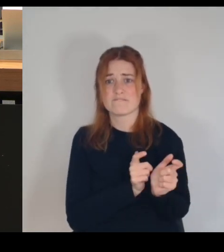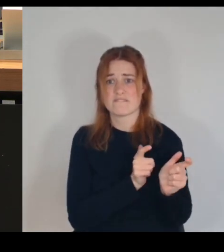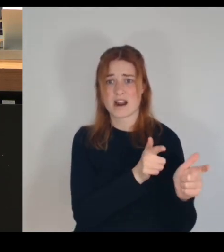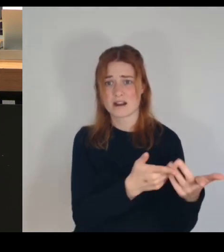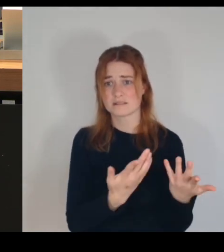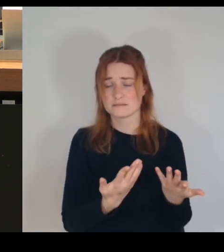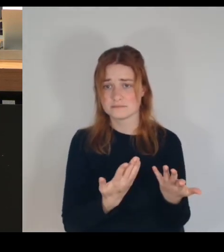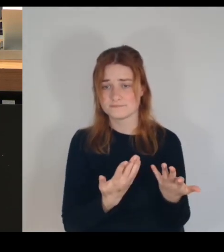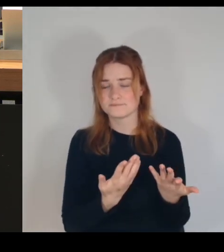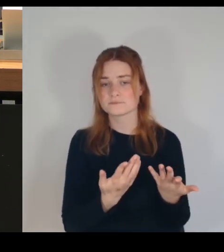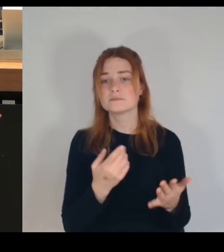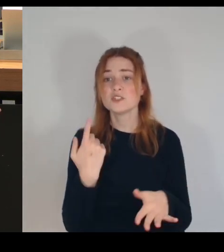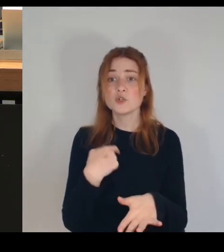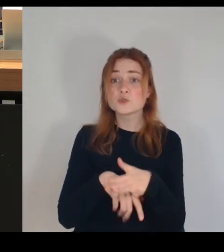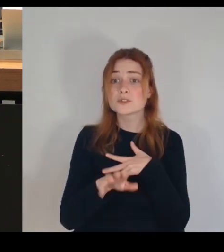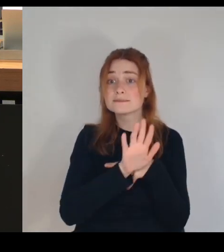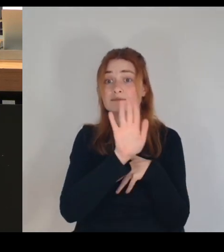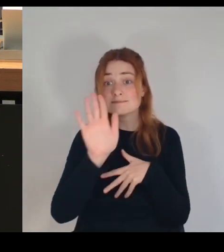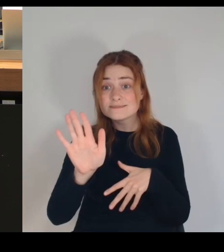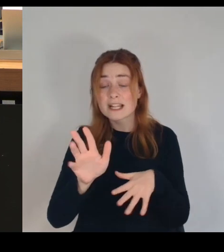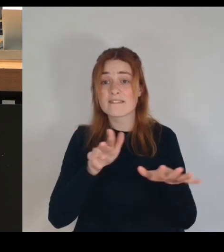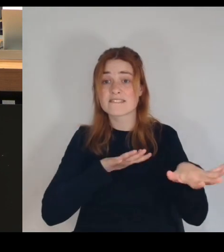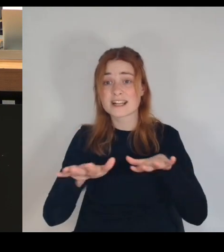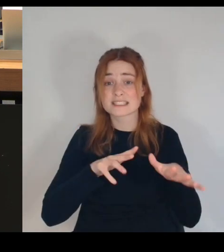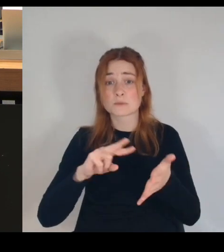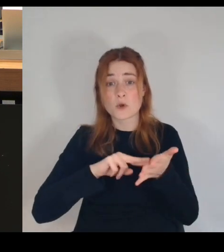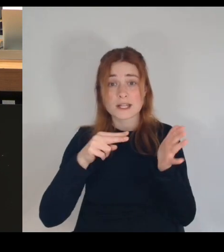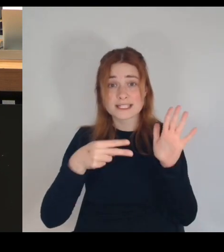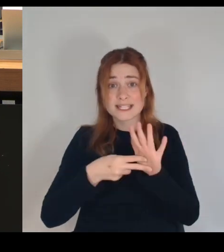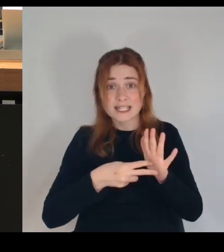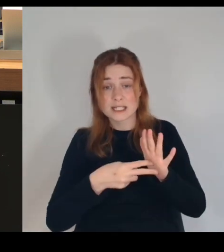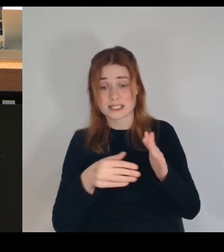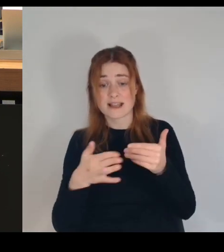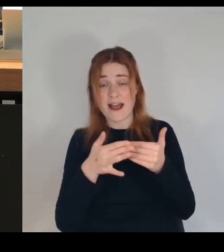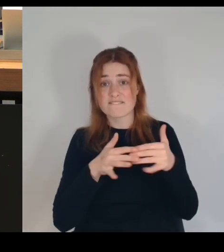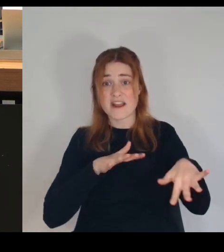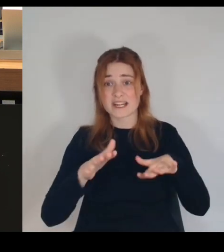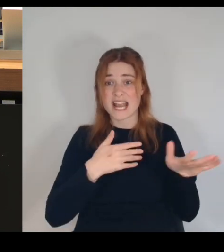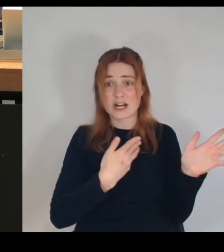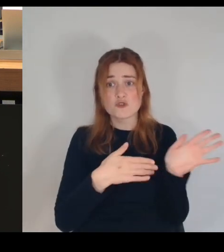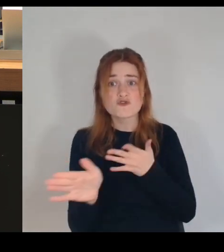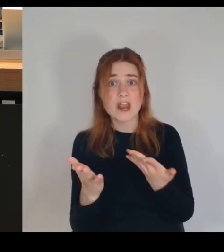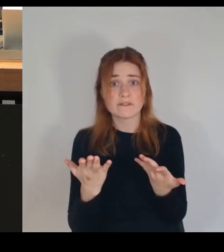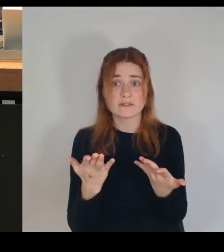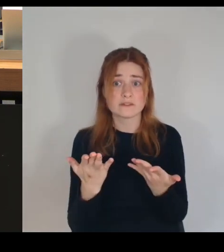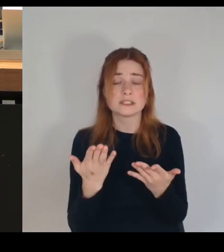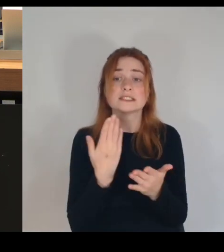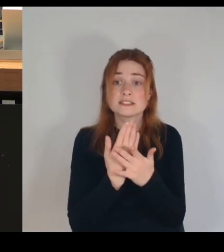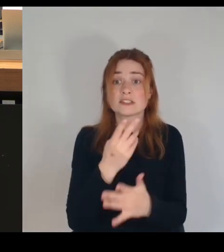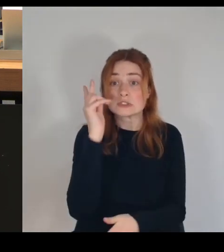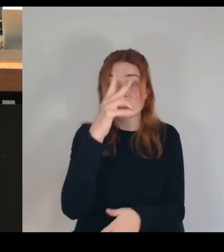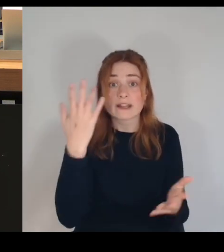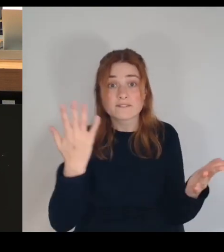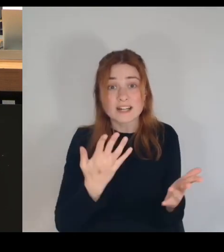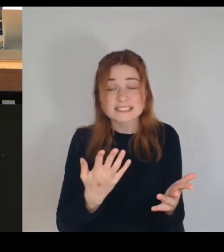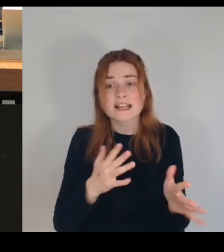Und insofern haben wir auch Verständnis, dass die Verkehrssenatorin jetzt Zeit braucht, um den Laden wieder auf Spur zu bringen